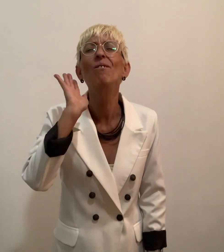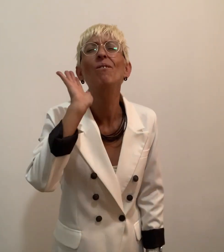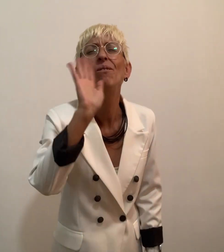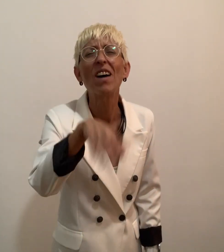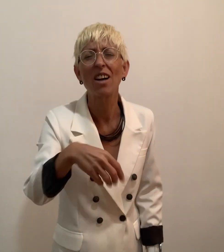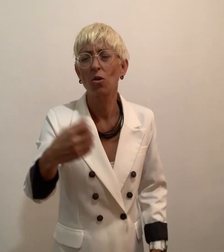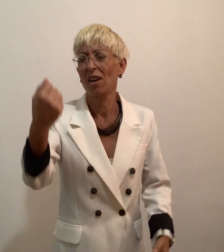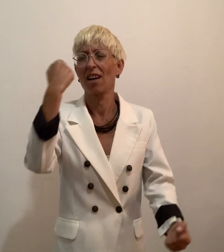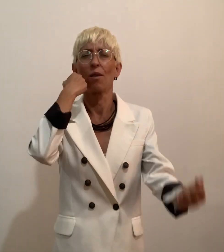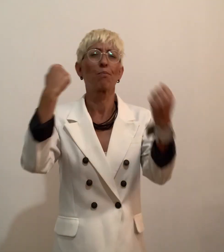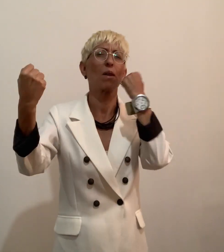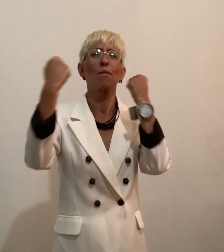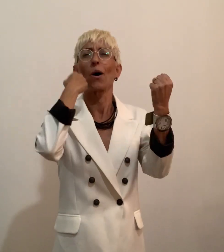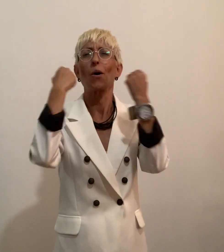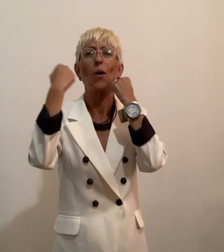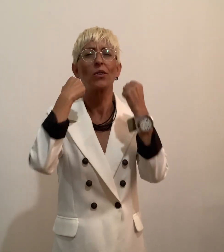אפילו לקבל מכות